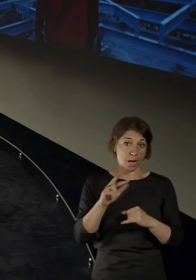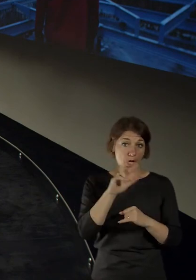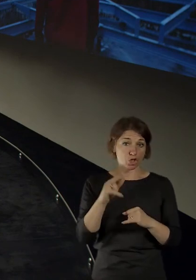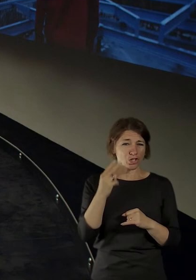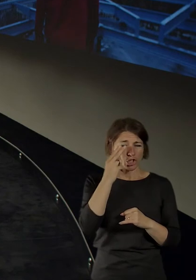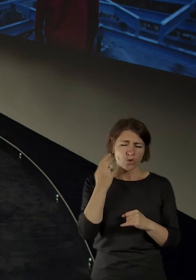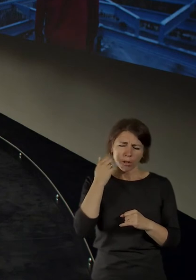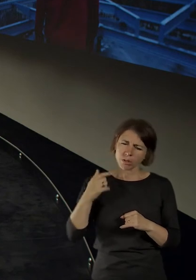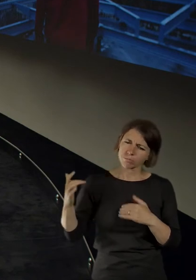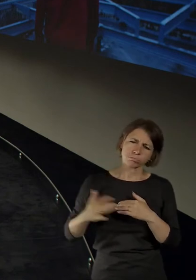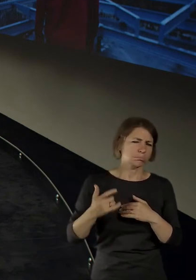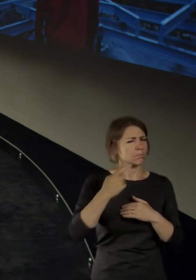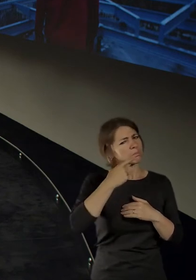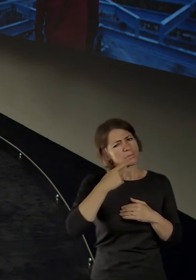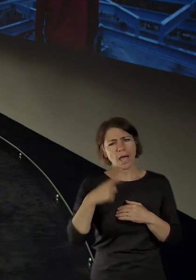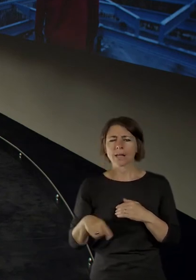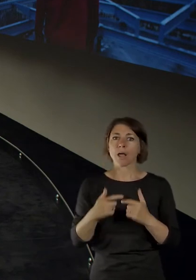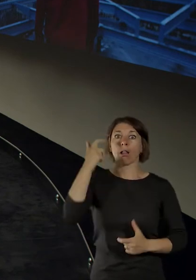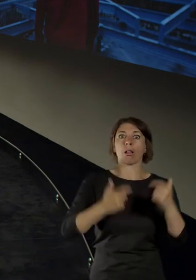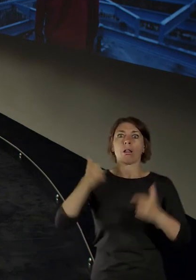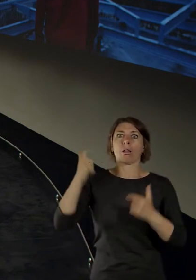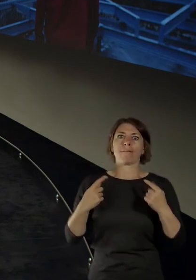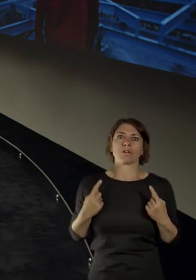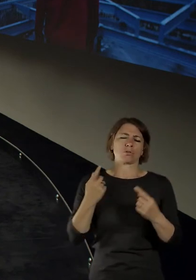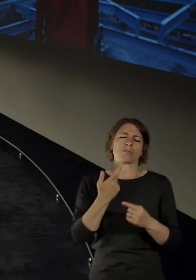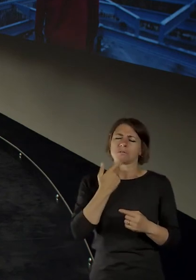ale chtěli by metro. Jak to, že ten plán nevyslyší veřejnost,